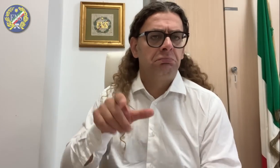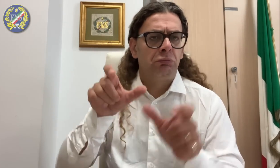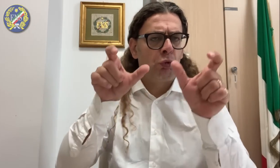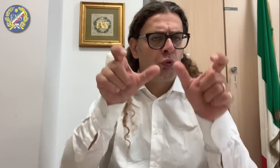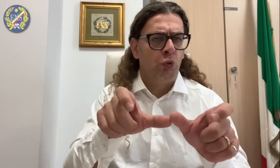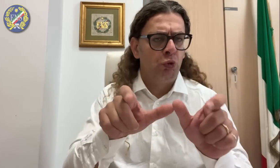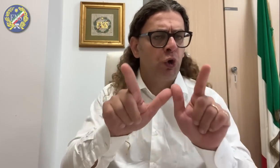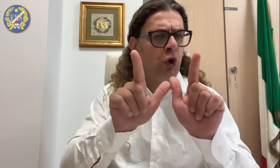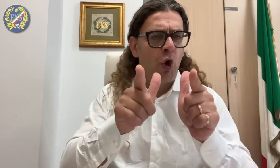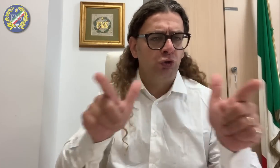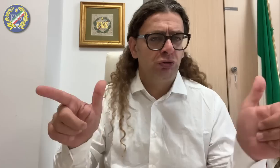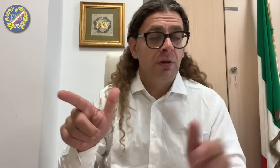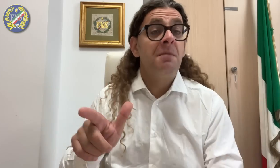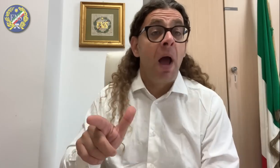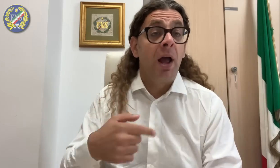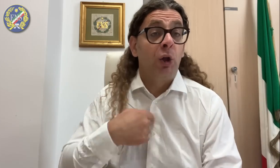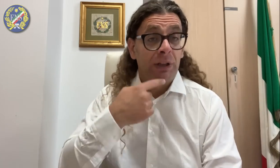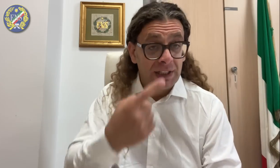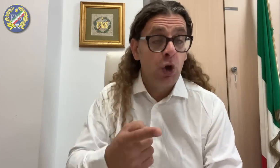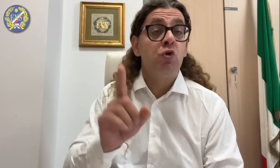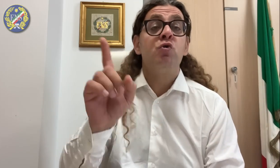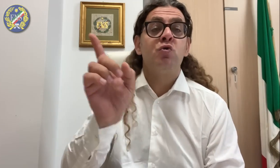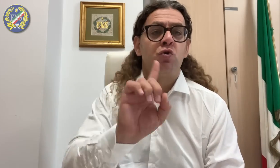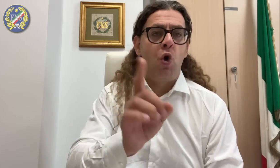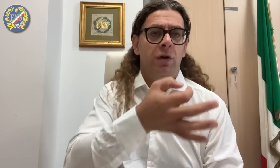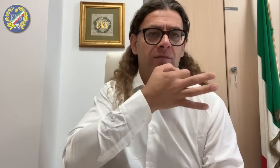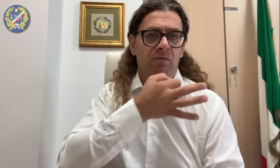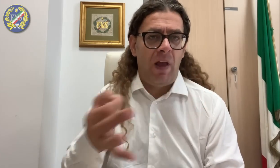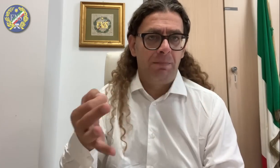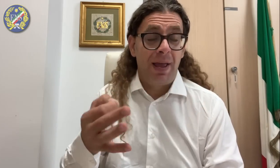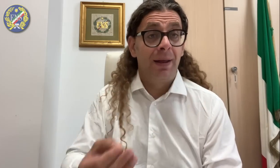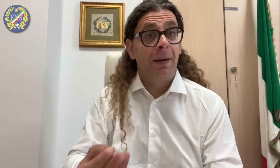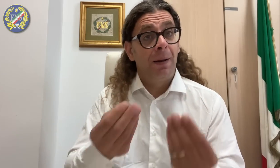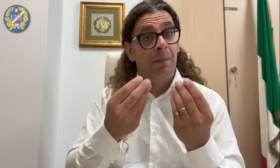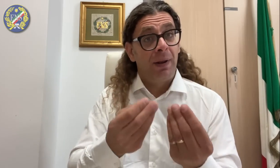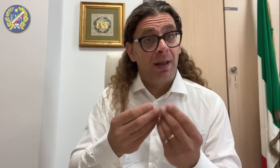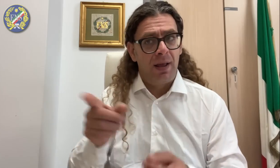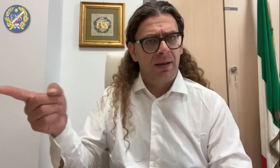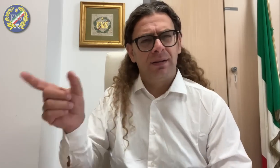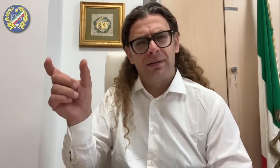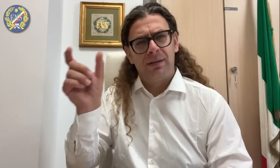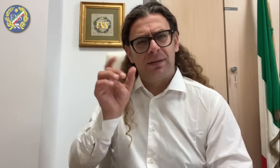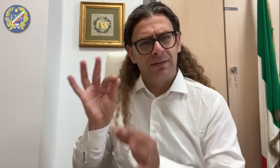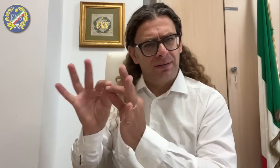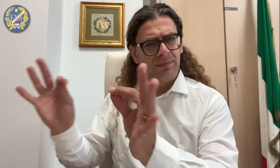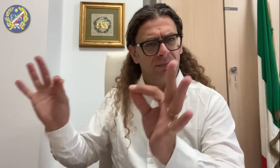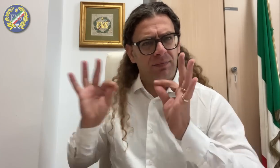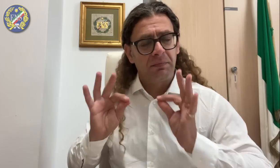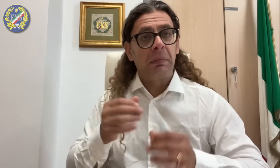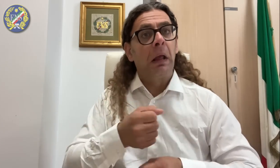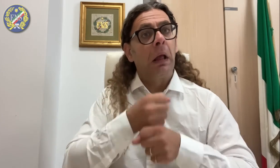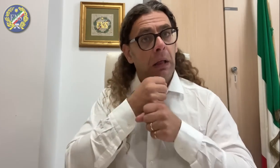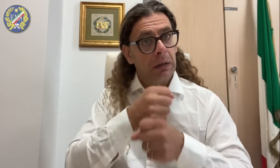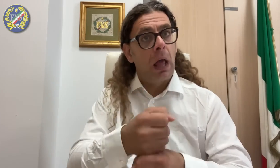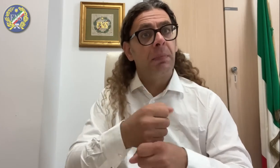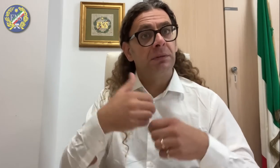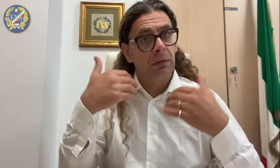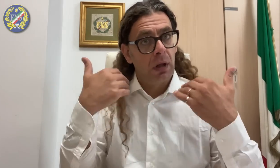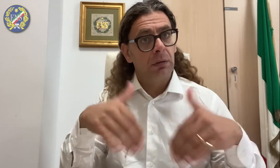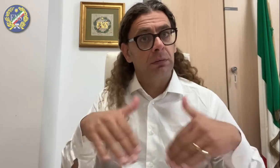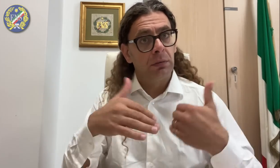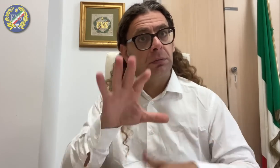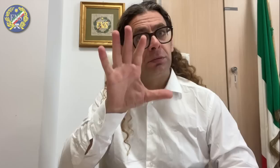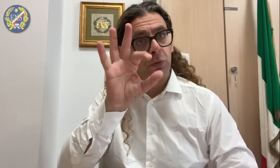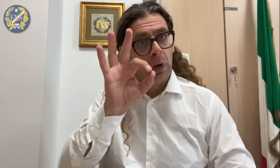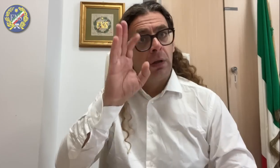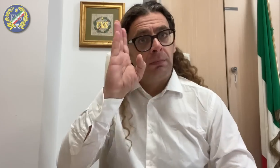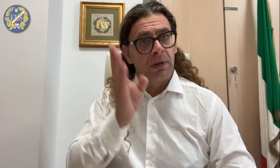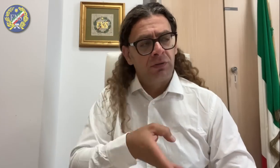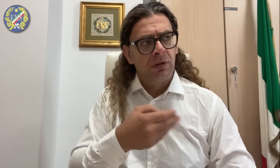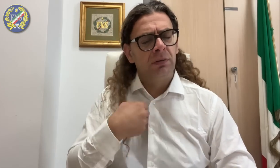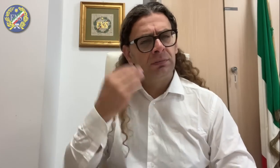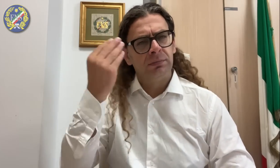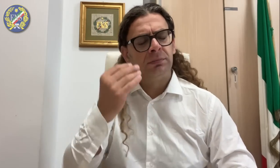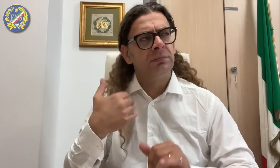È chiaro che non ci sia nessun obbligo ma, ribadisco che non va bene perché, rifacendomi alla frase che l’ENS ha una rappresentanza significativa di circa il 50%